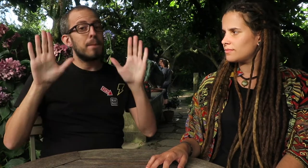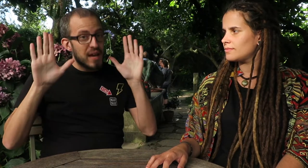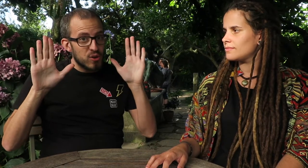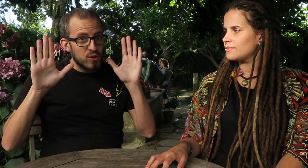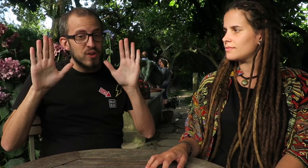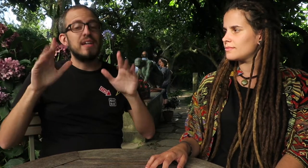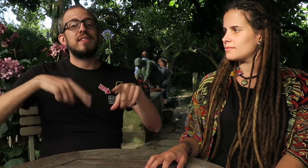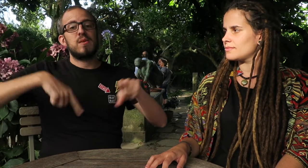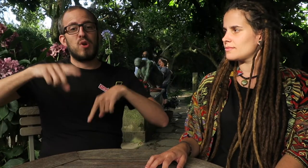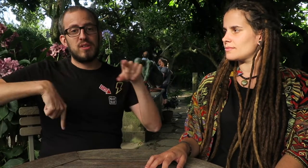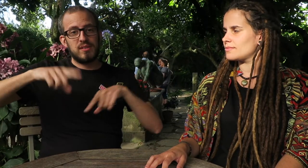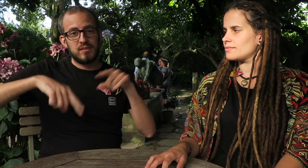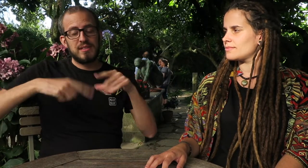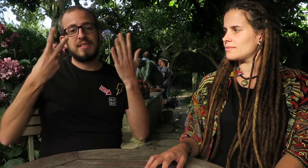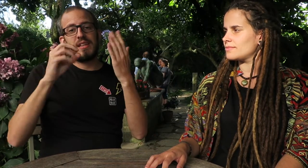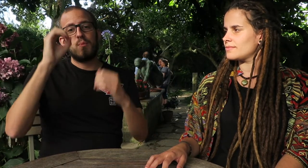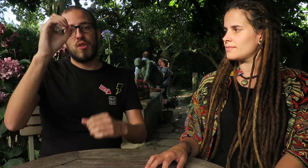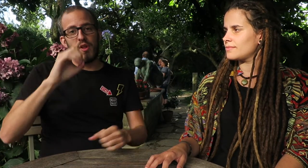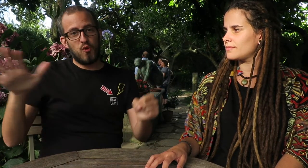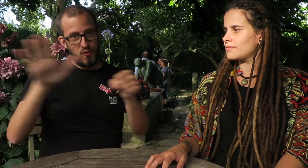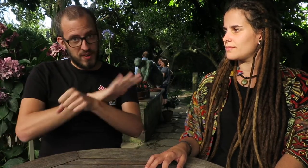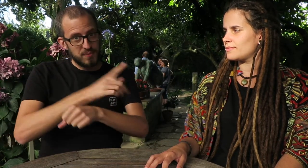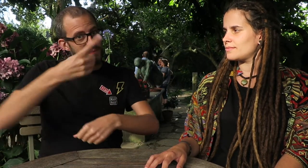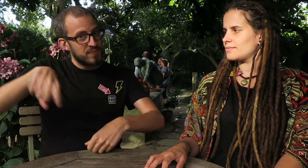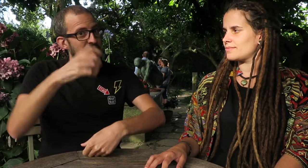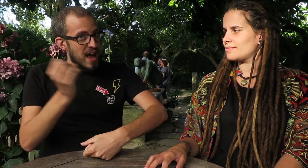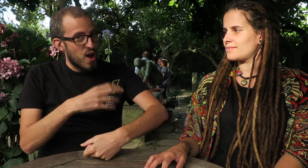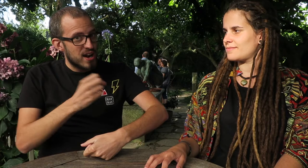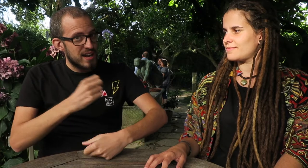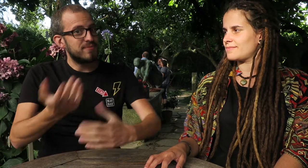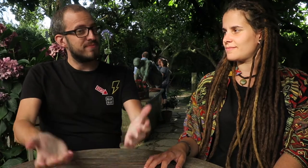sin embargo respecto al transporte, únicamente cubrirán el 70% de su coste, ¡así que empezad a ahorrar!